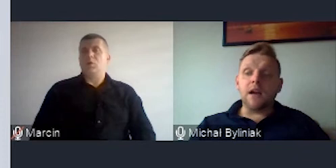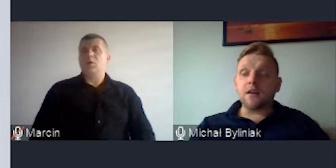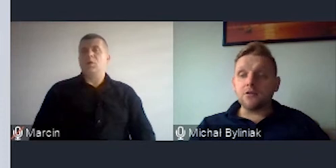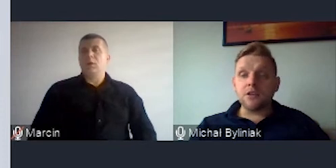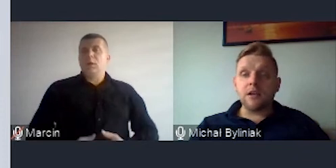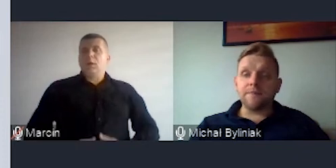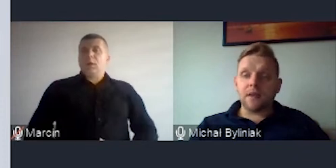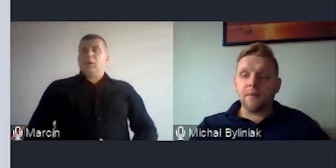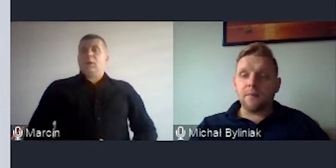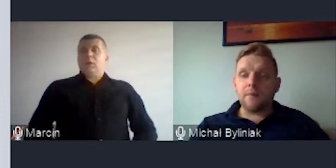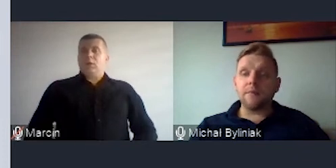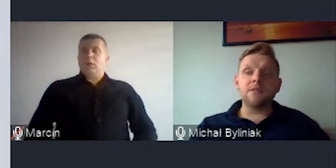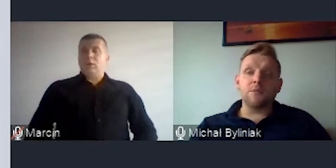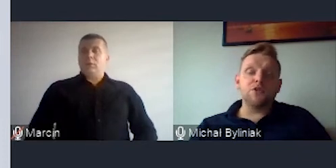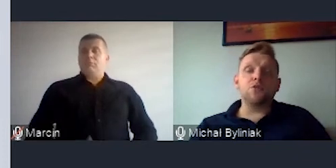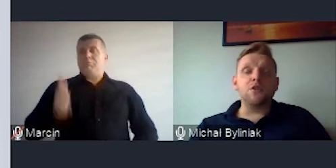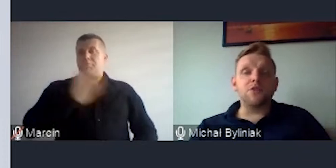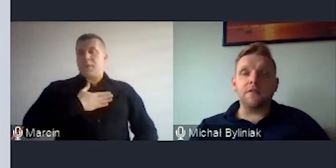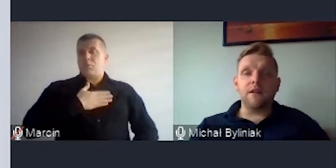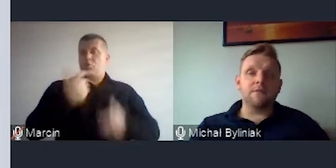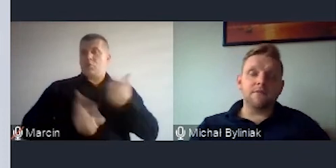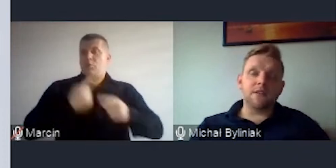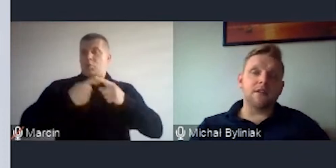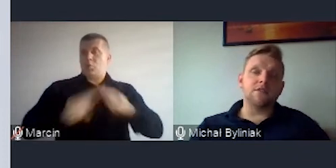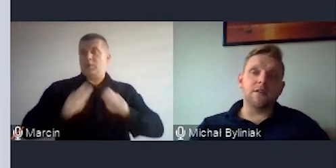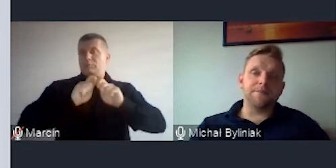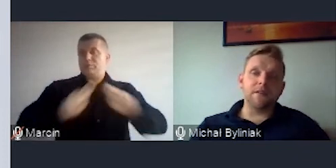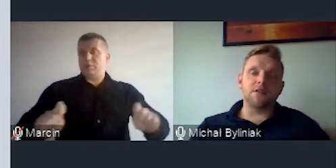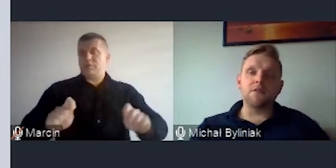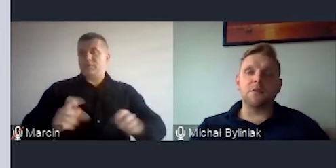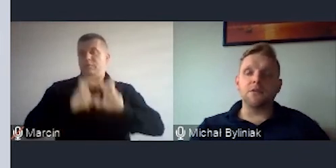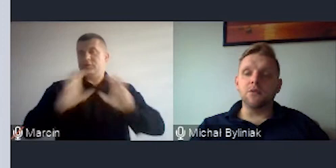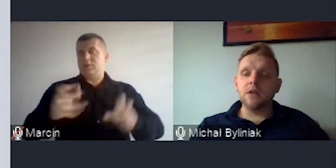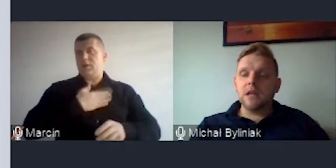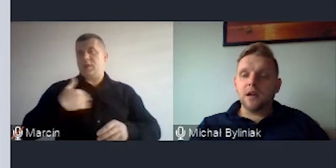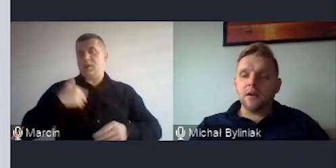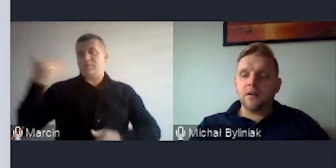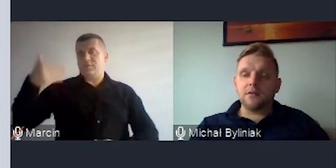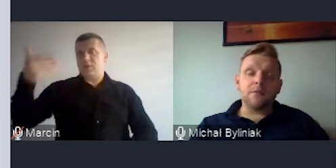Jako że mamy zrobić krótką przerwę w trakcie naszego wykładu,